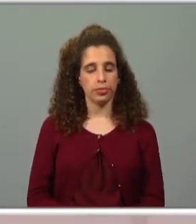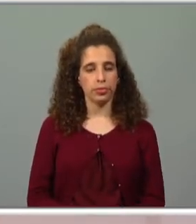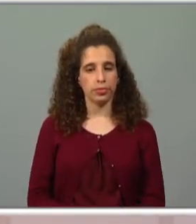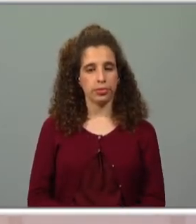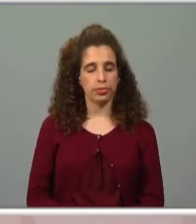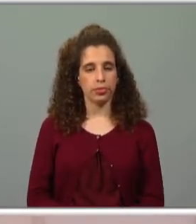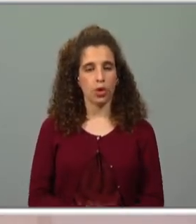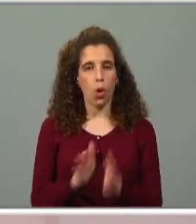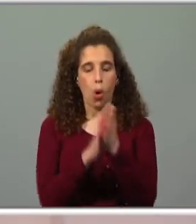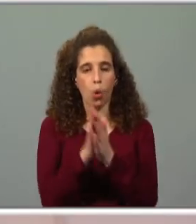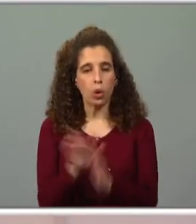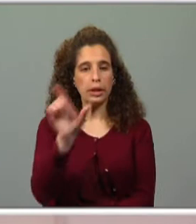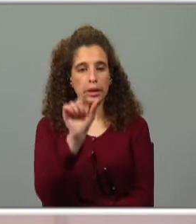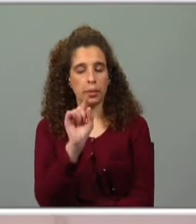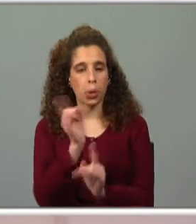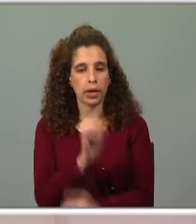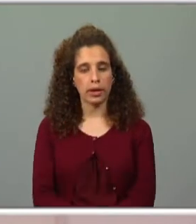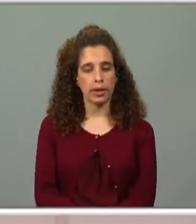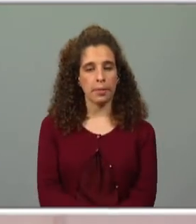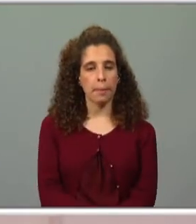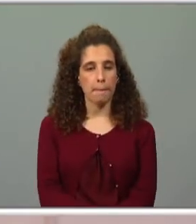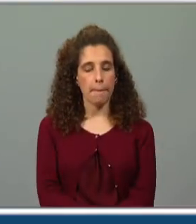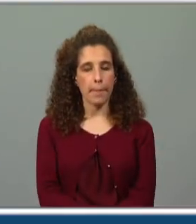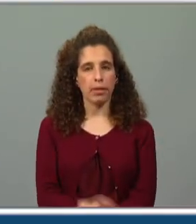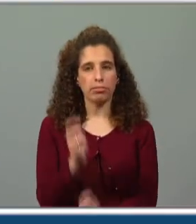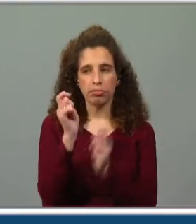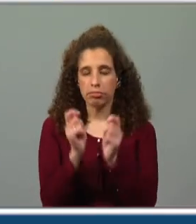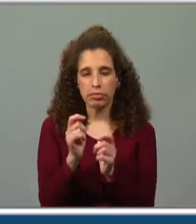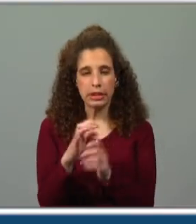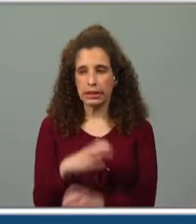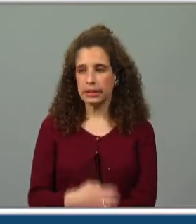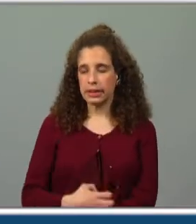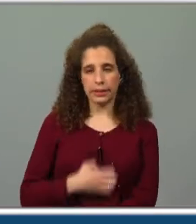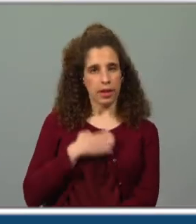o que usa também o que expressões que se referem a Sensações 什麼也使用什麼表達參考感覺